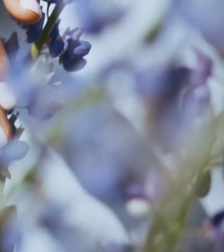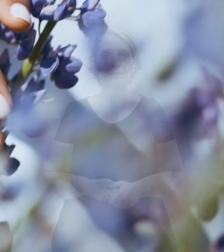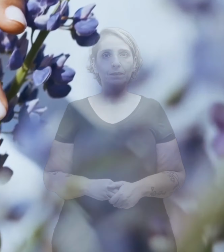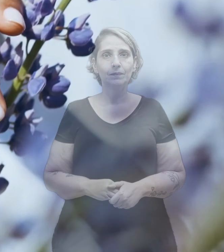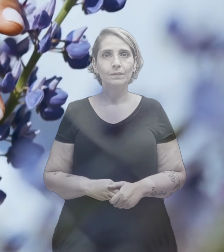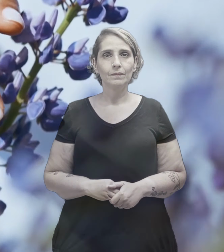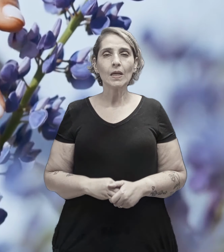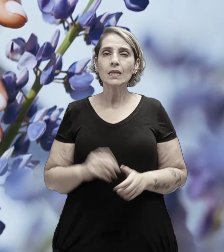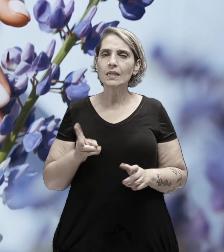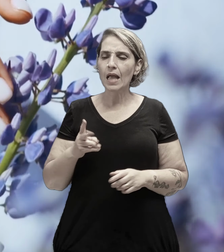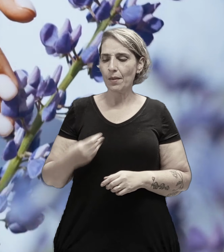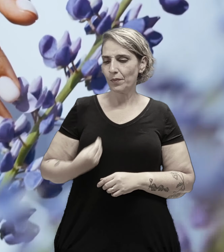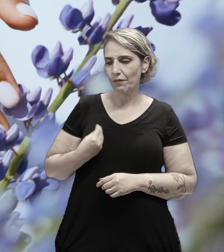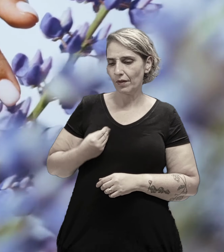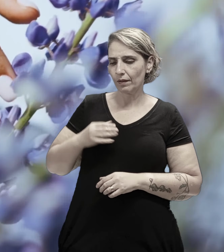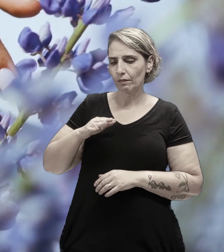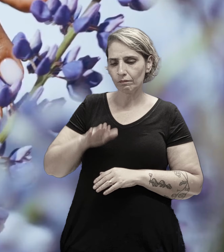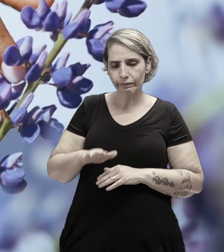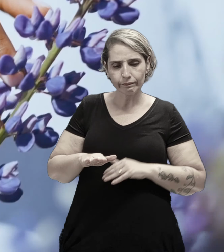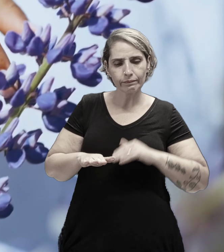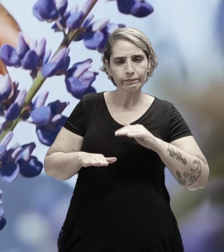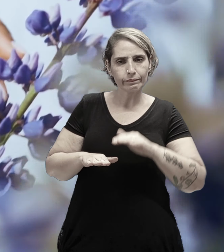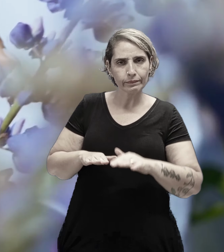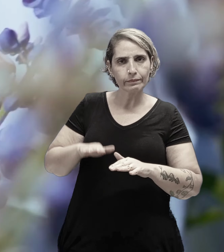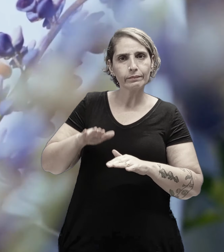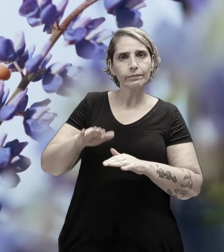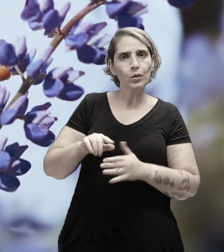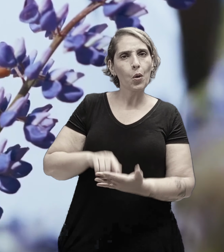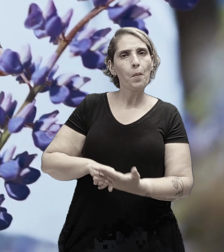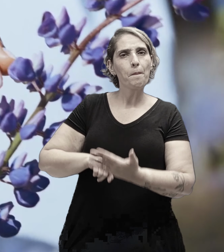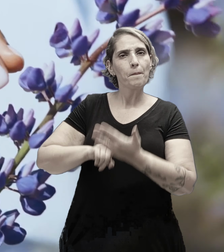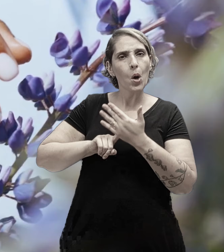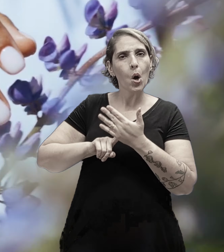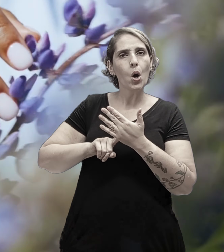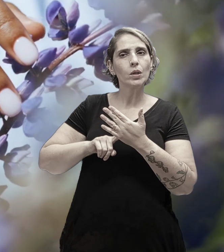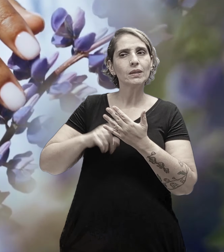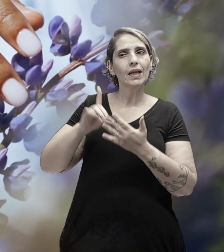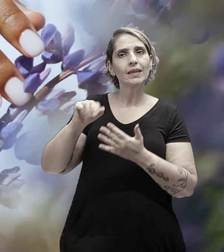Que cada passo que damos seja um reflexo do equilíbrio que o Dharma nos inspira.